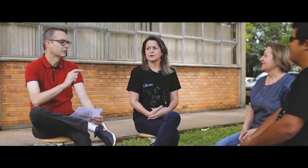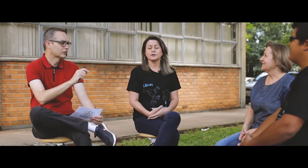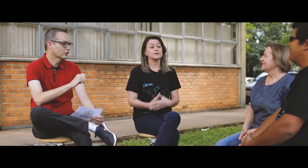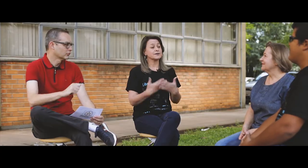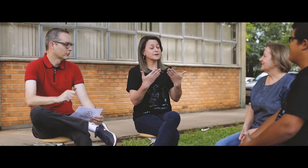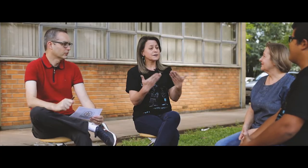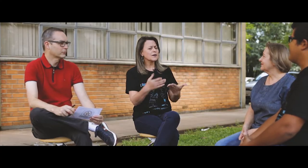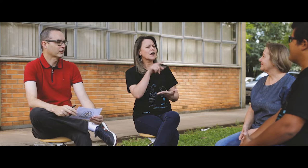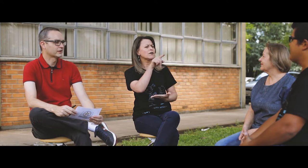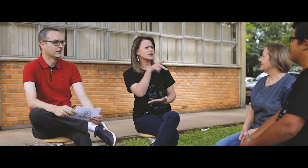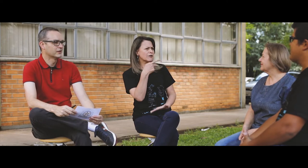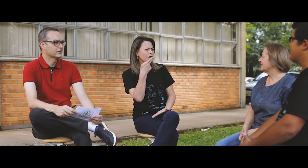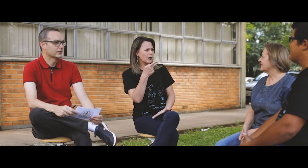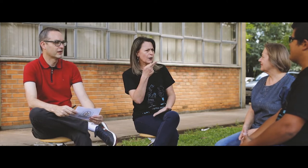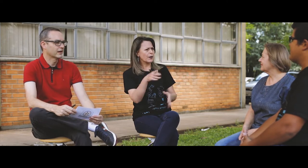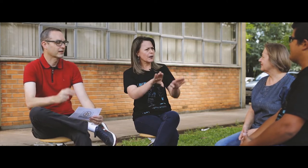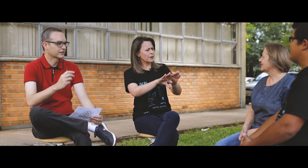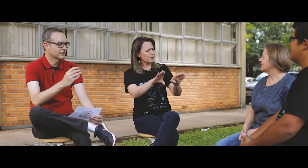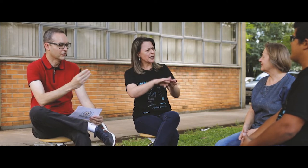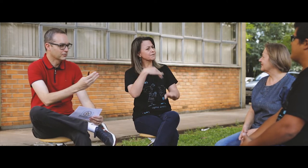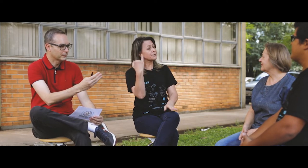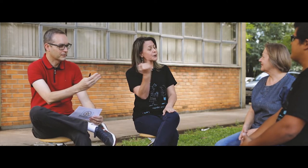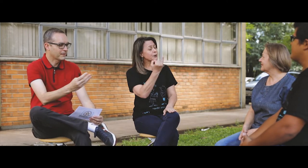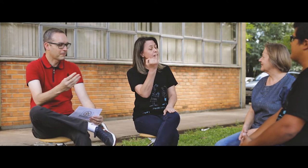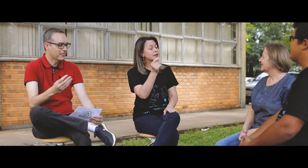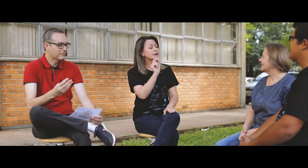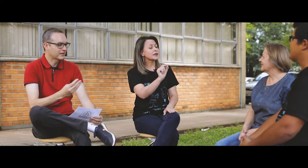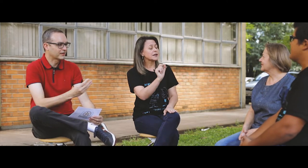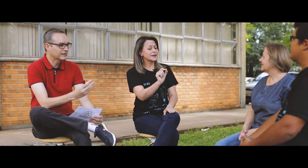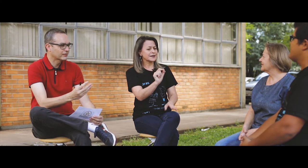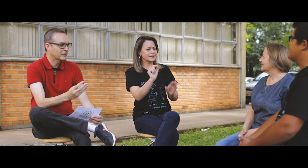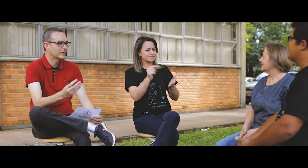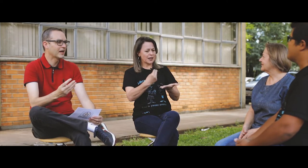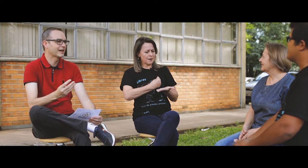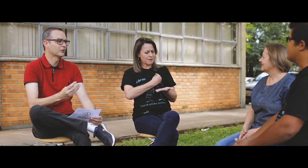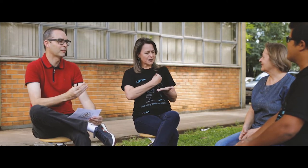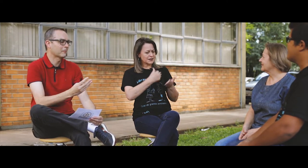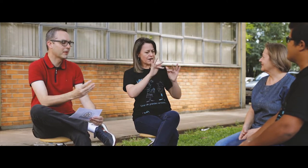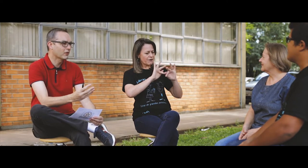Você tocou num ponto importante a questão né presença familiar, do papel